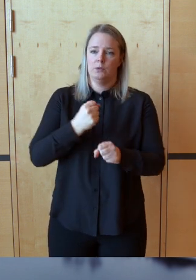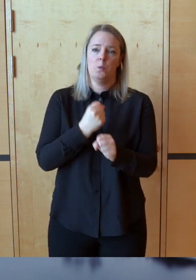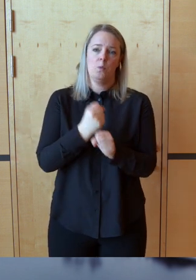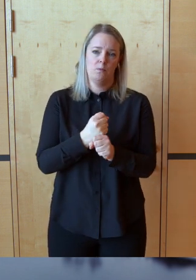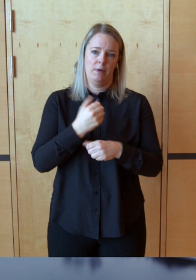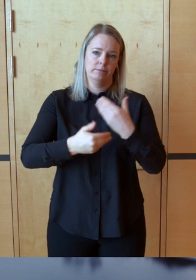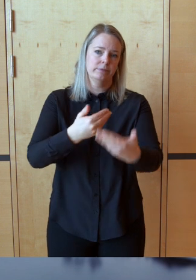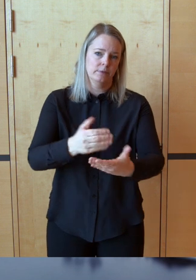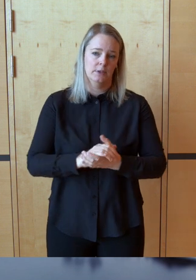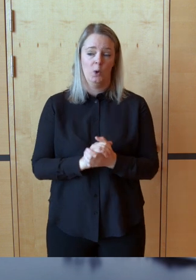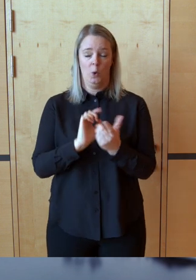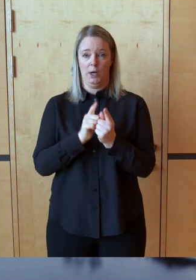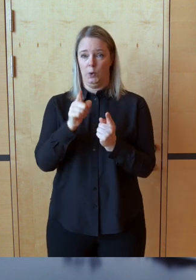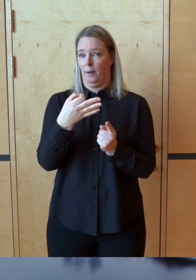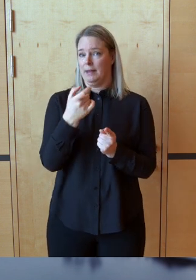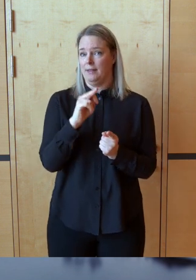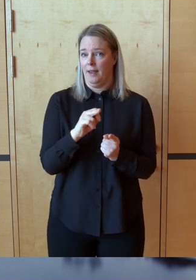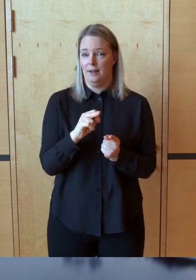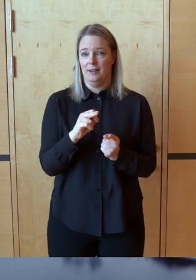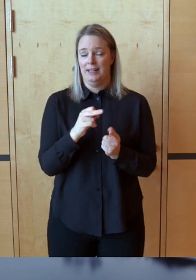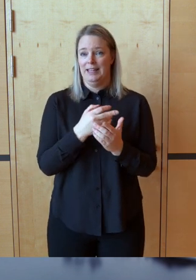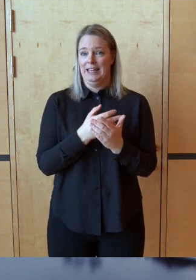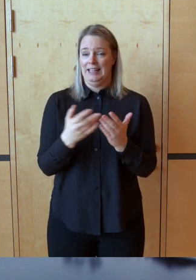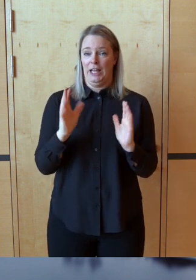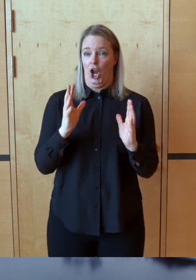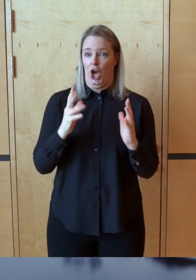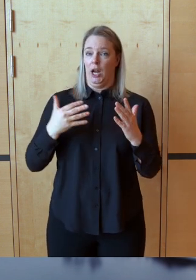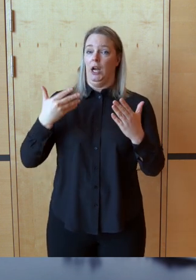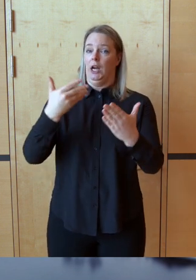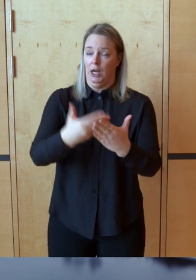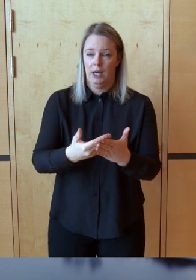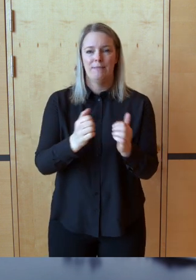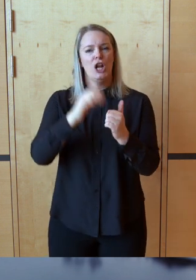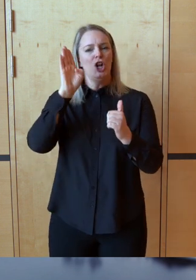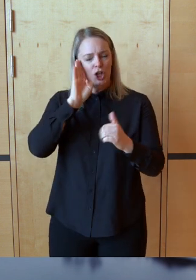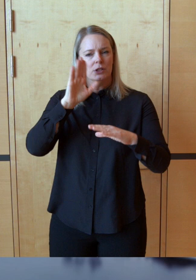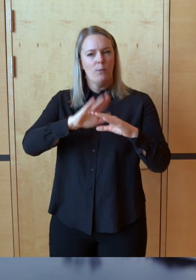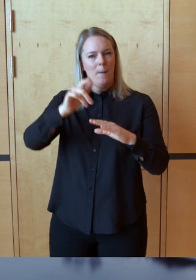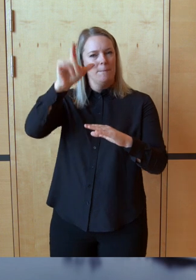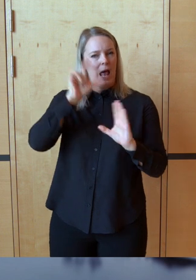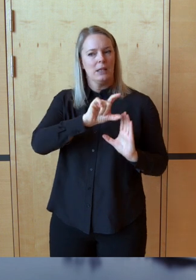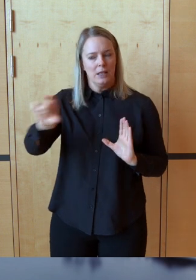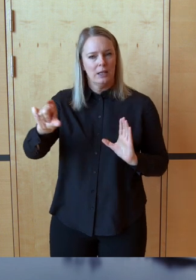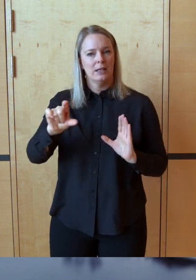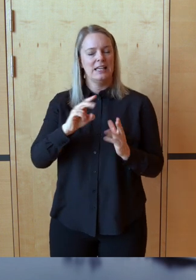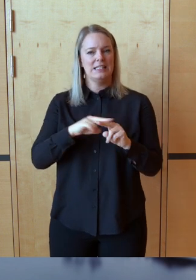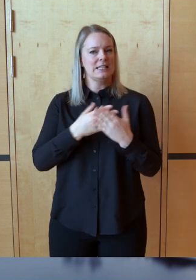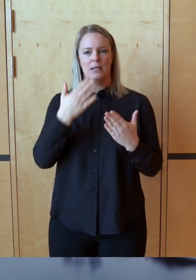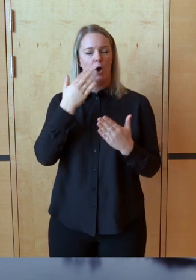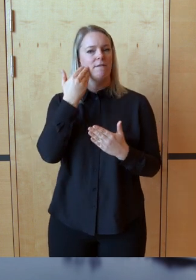Kanske att du inte vågade hela vägen ut Lyssna på brandmännen Det känns väl inte bra i framtiden att man